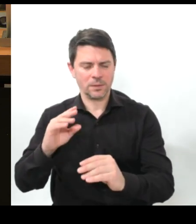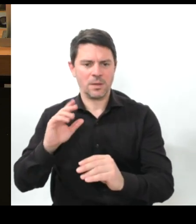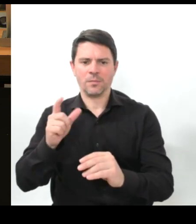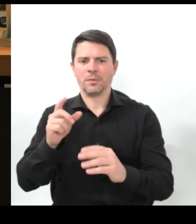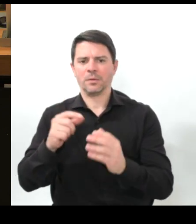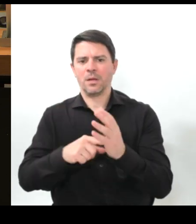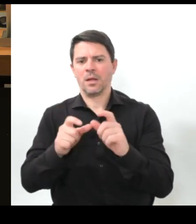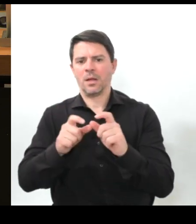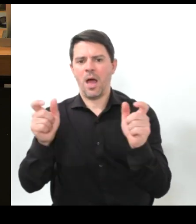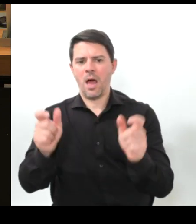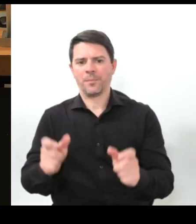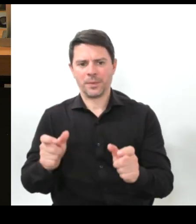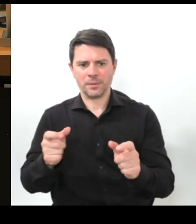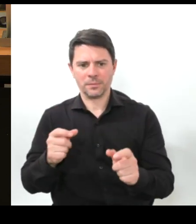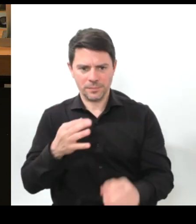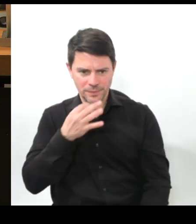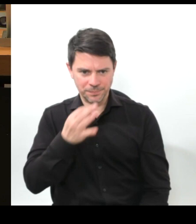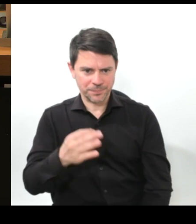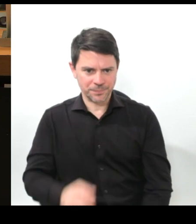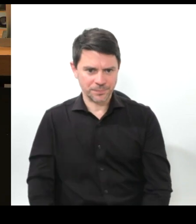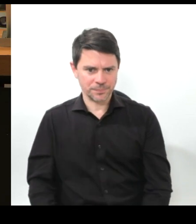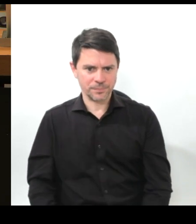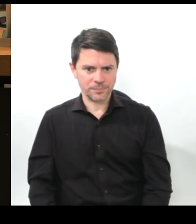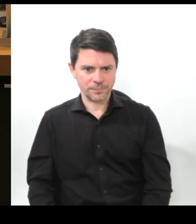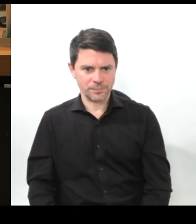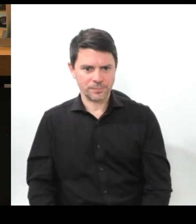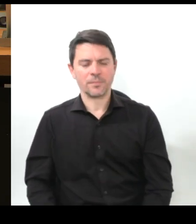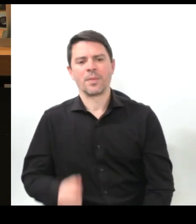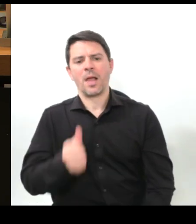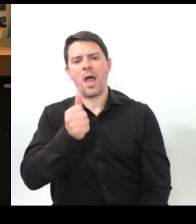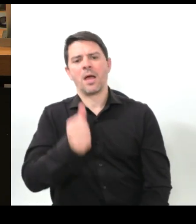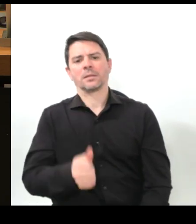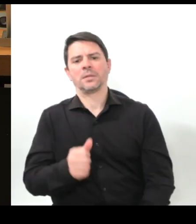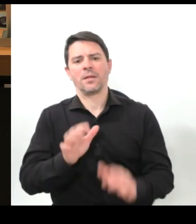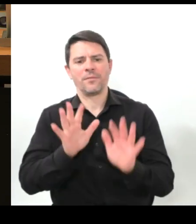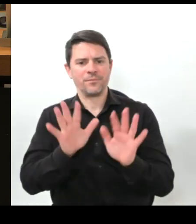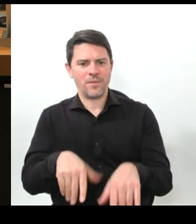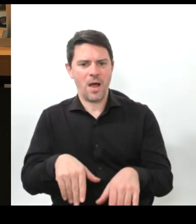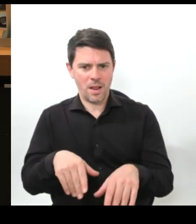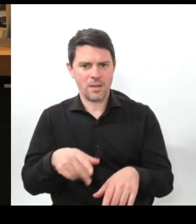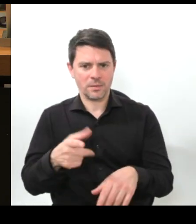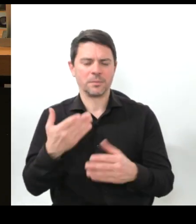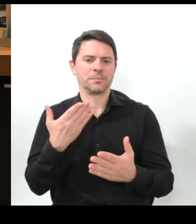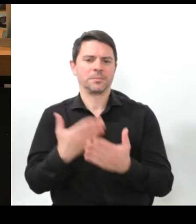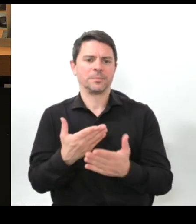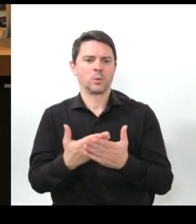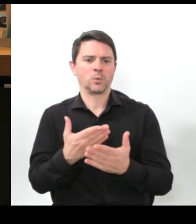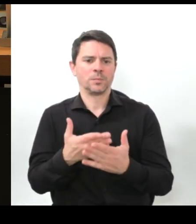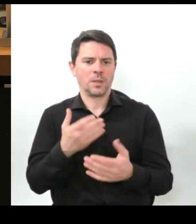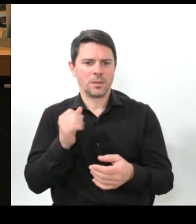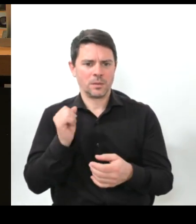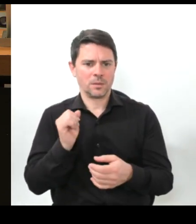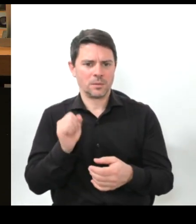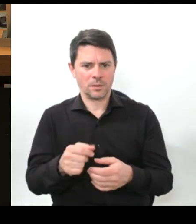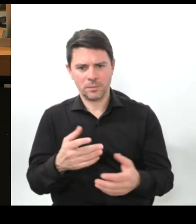Allein deswegen dürfte das eine ausnahmsweise umgesetzt werden, Aber der gesamte Antrag ist klar abzulehnen. Finger weg von unseren